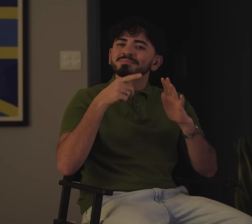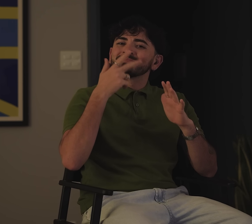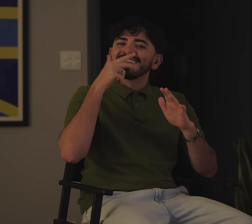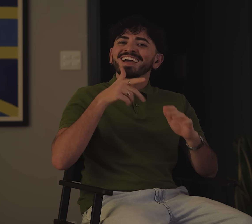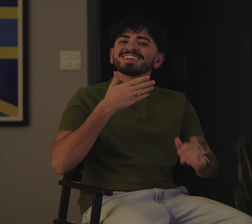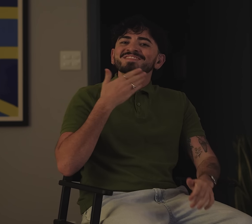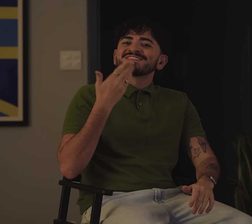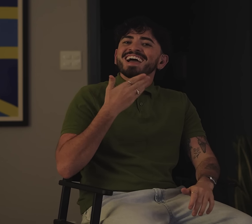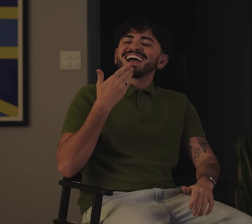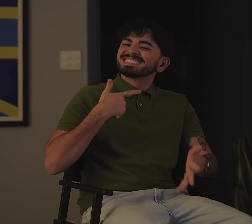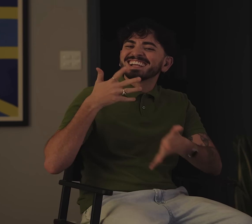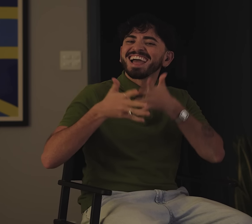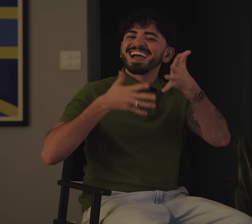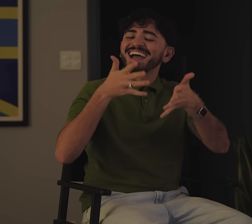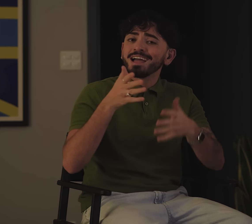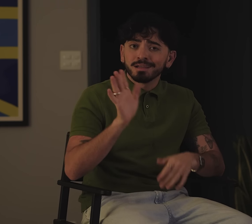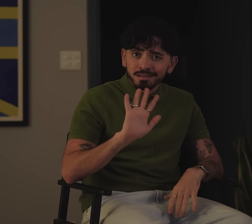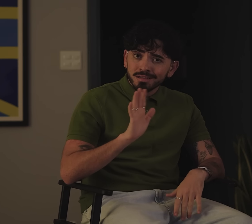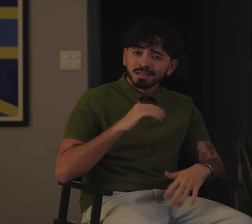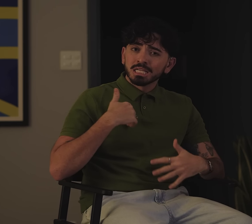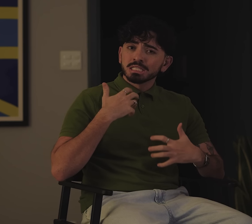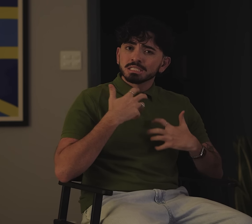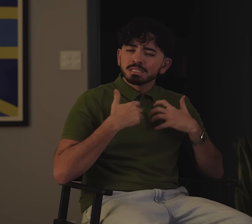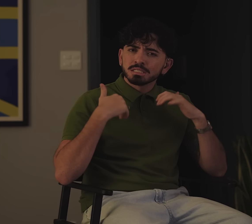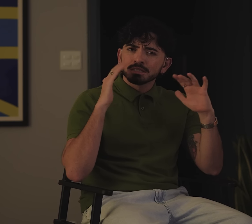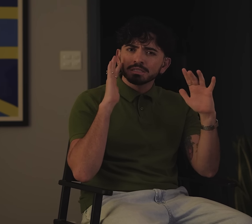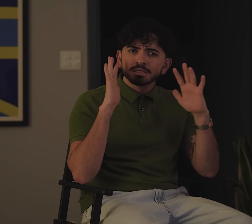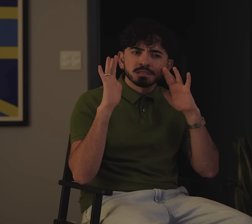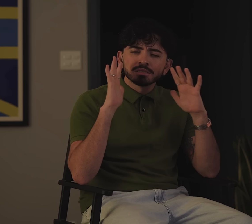Não foi uma decisão simples, muito menos fácil.